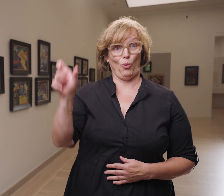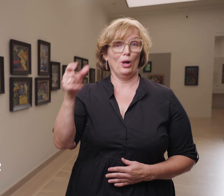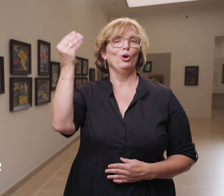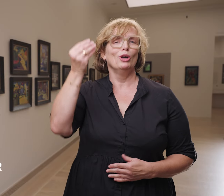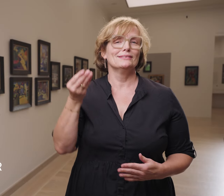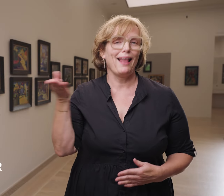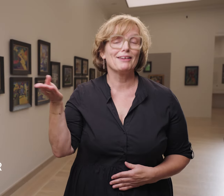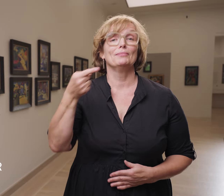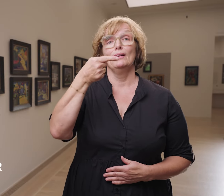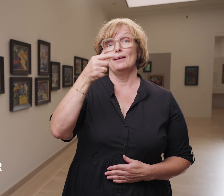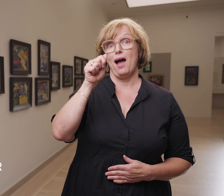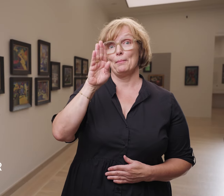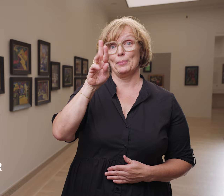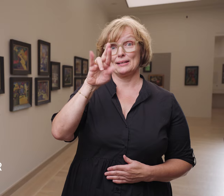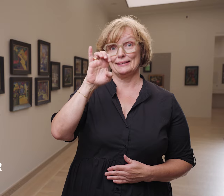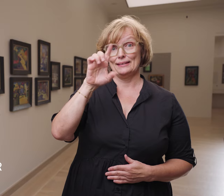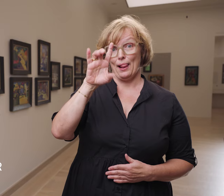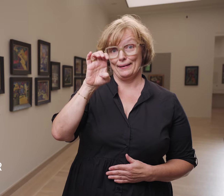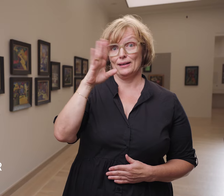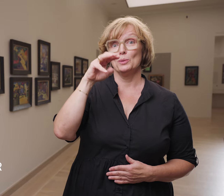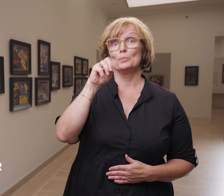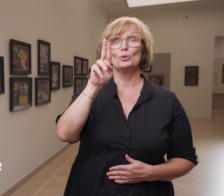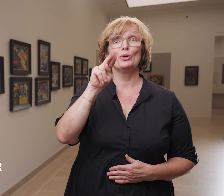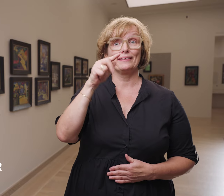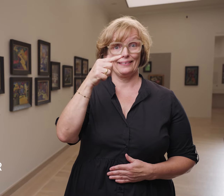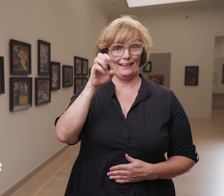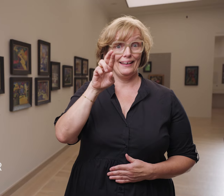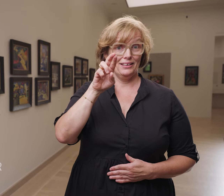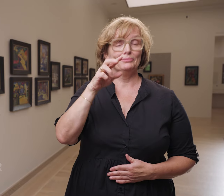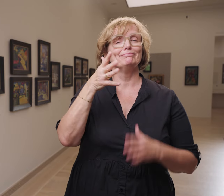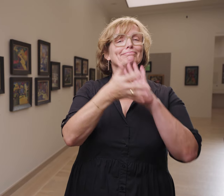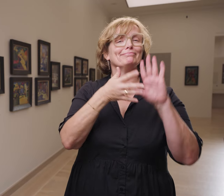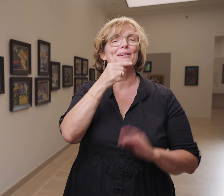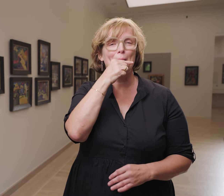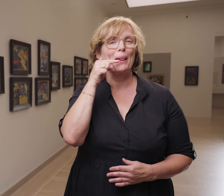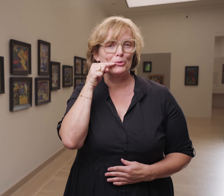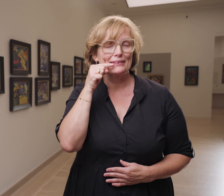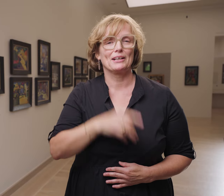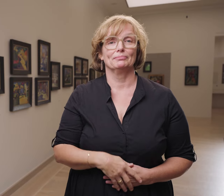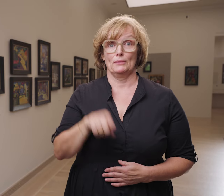1957 schenkte die Künstlerin Gabriele Münter